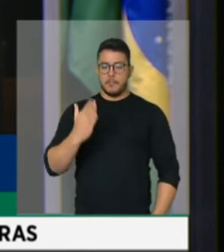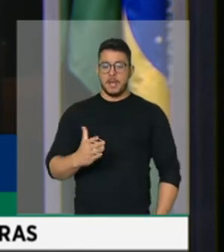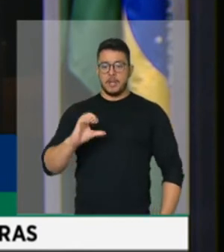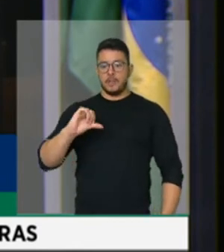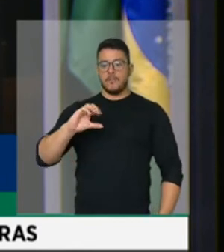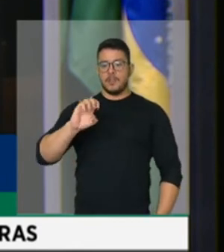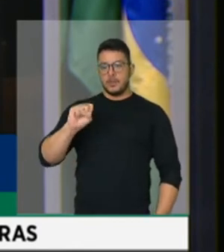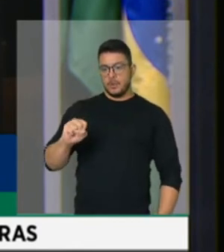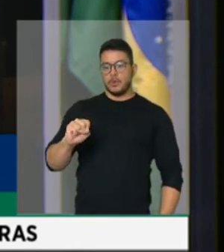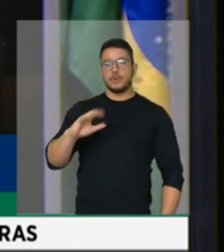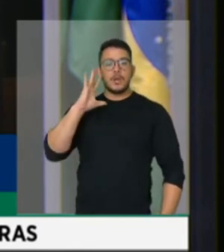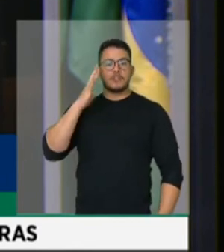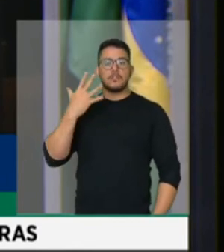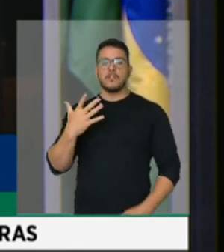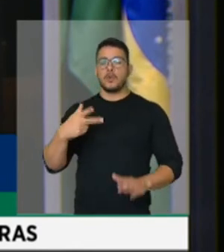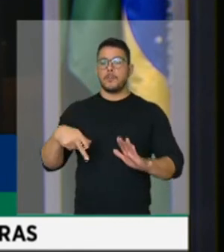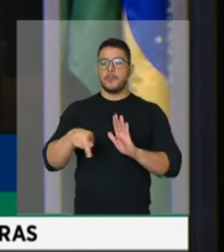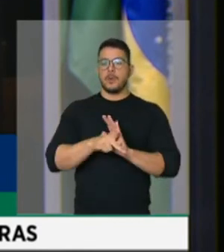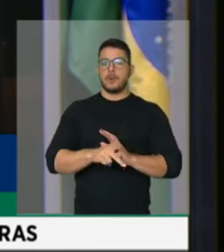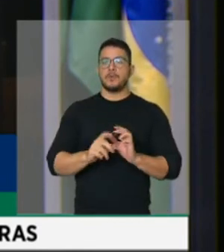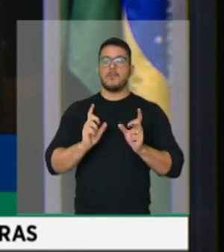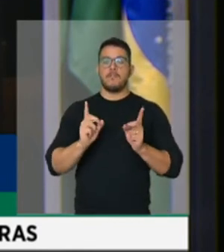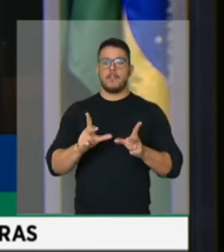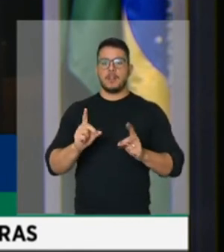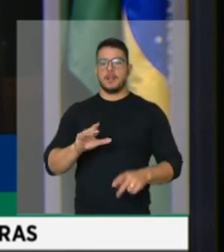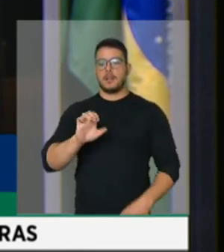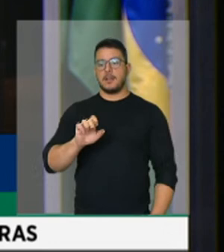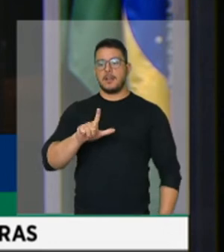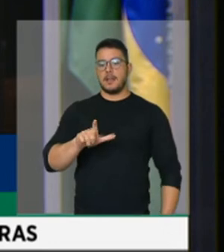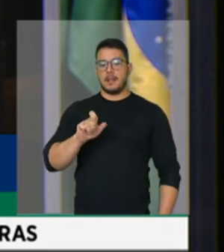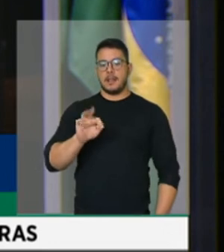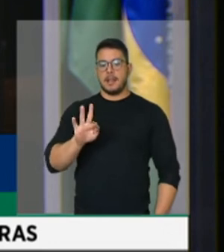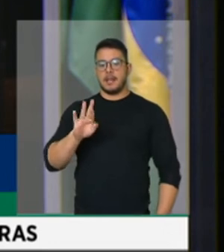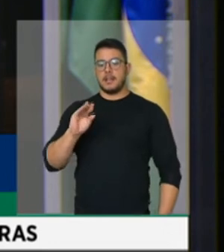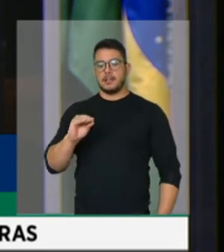REESTRUTURAÇÃO FINALIDADE DE VIABILIZAR DESESTATIZAÇÃO DAS EMPRESAS ELETROSUL E FURNAS. POR SUA VEZ A